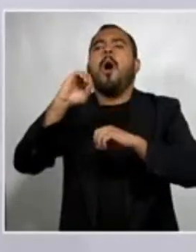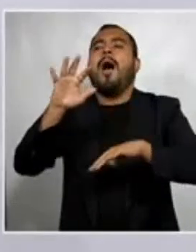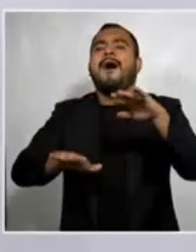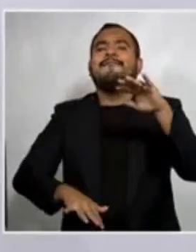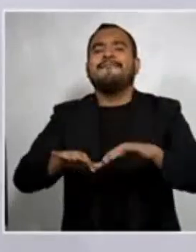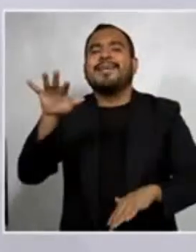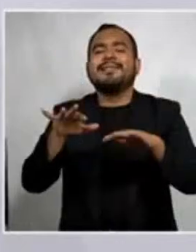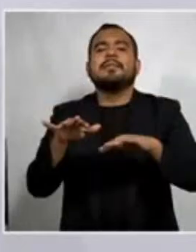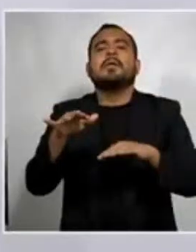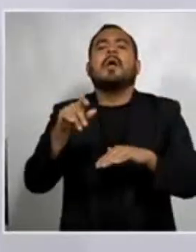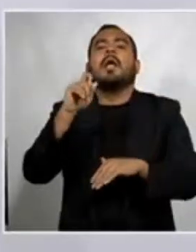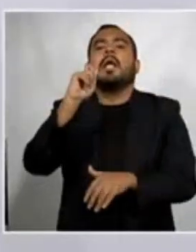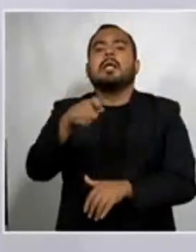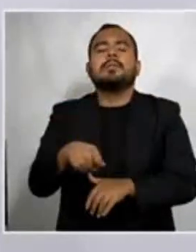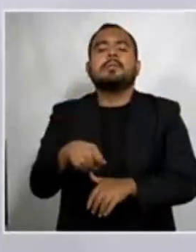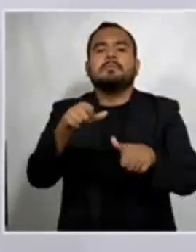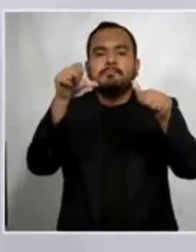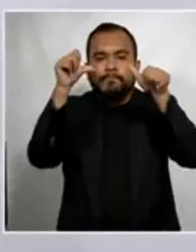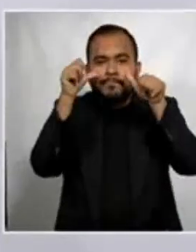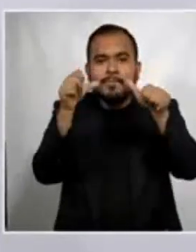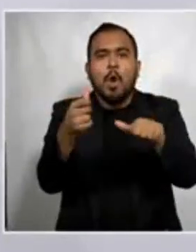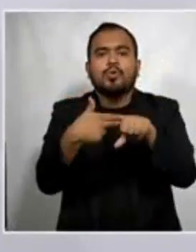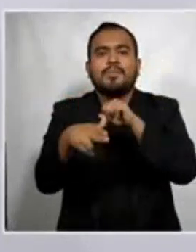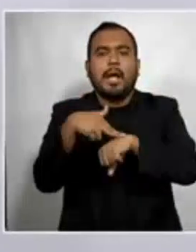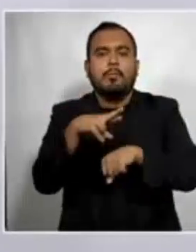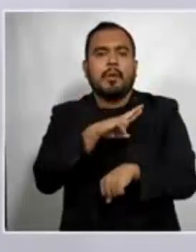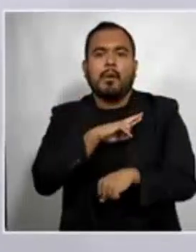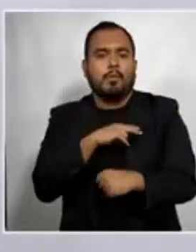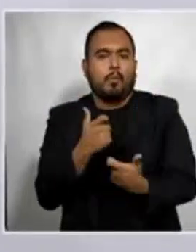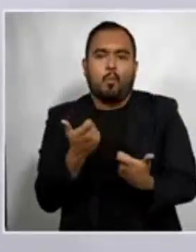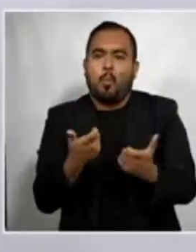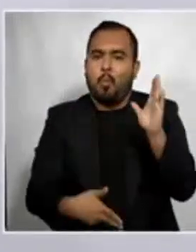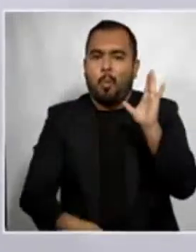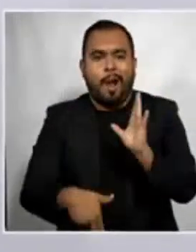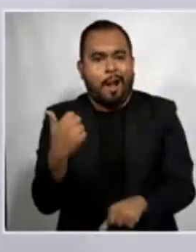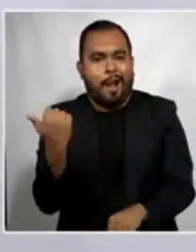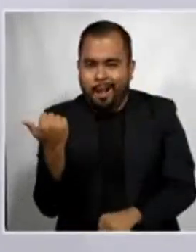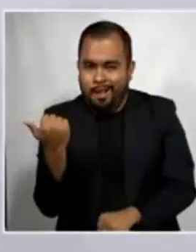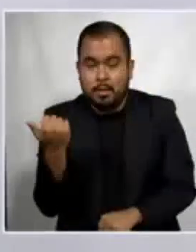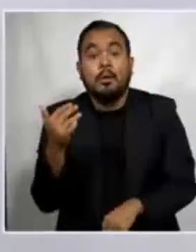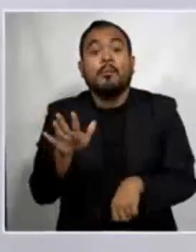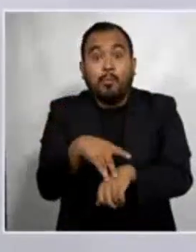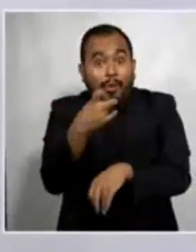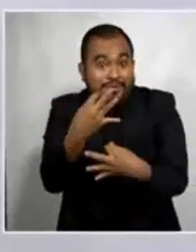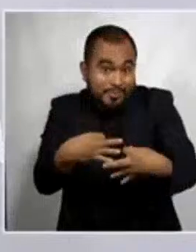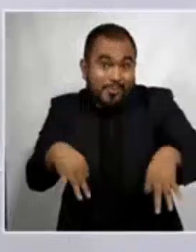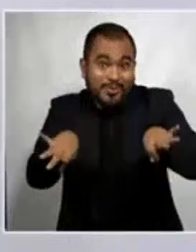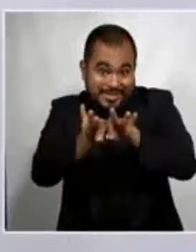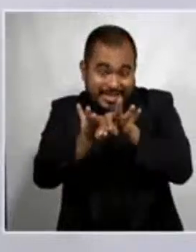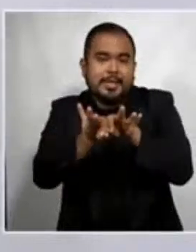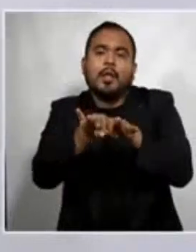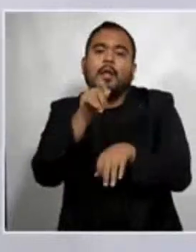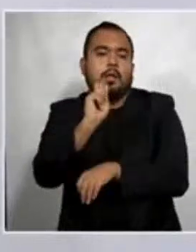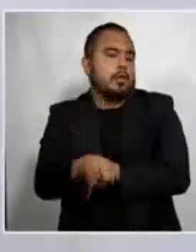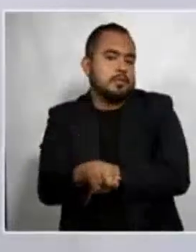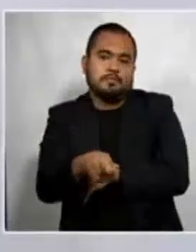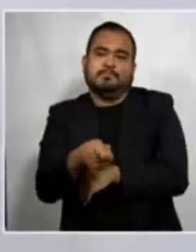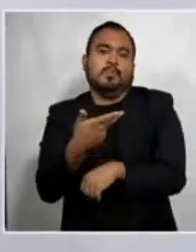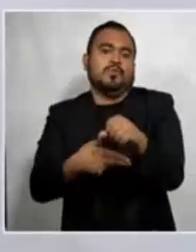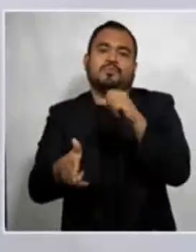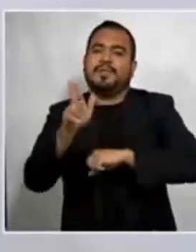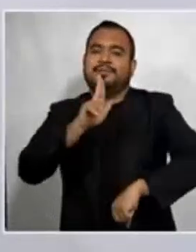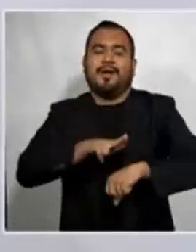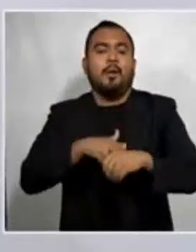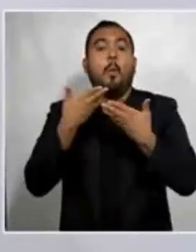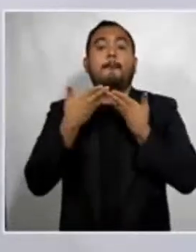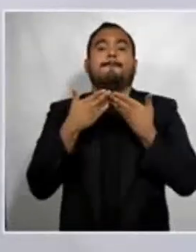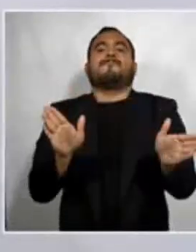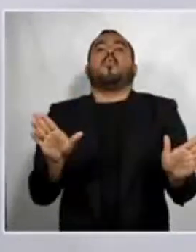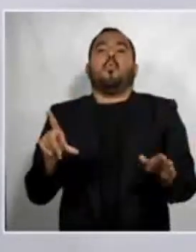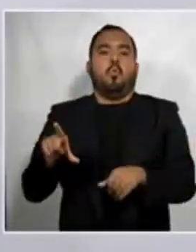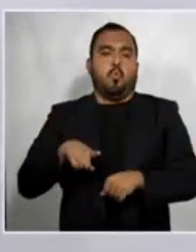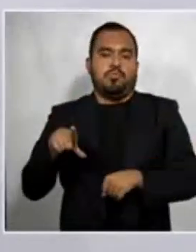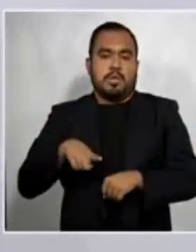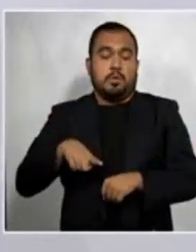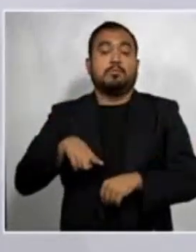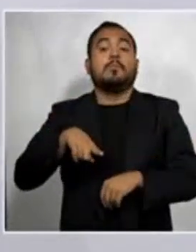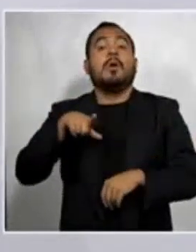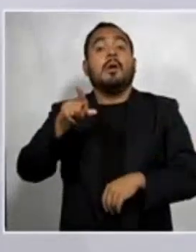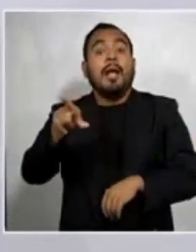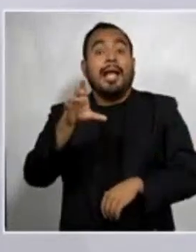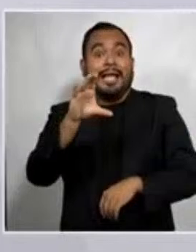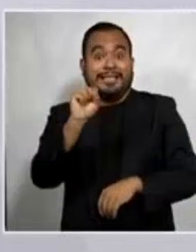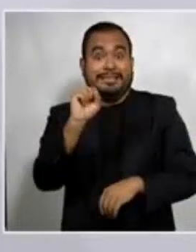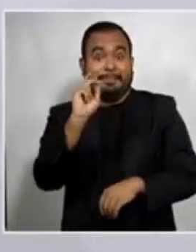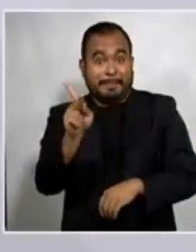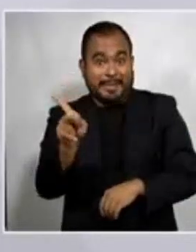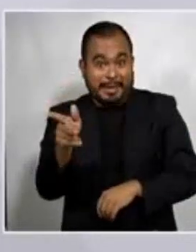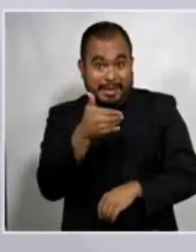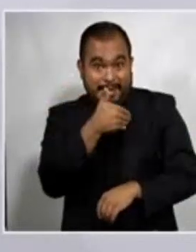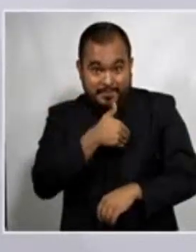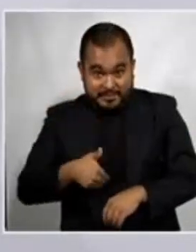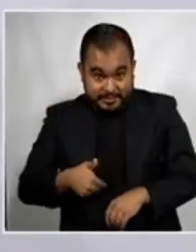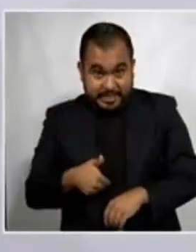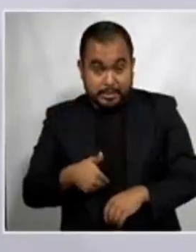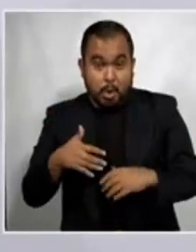privado. Por eso es tan importante lo público. Con el impulso de la presidenta Claudia Shembe estamos